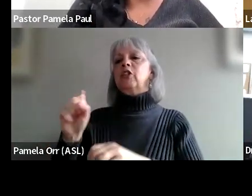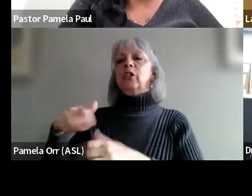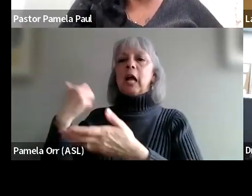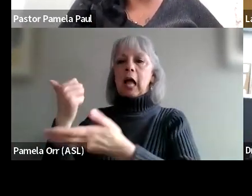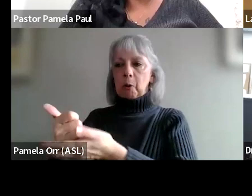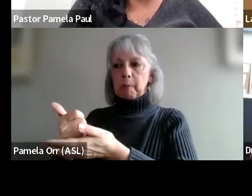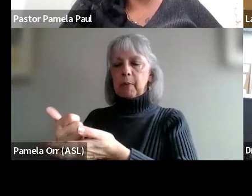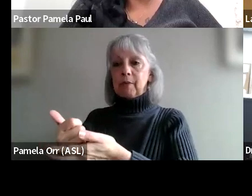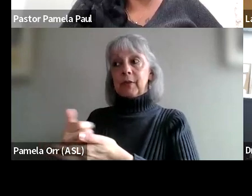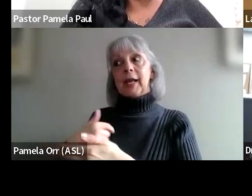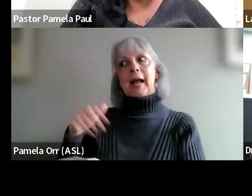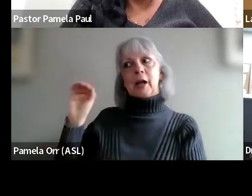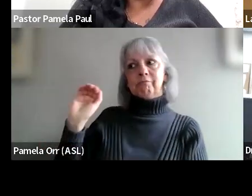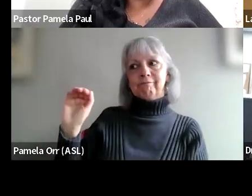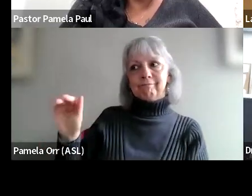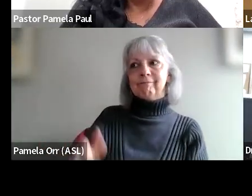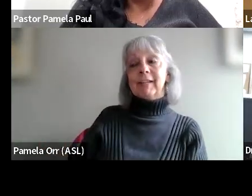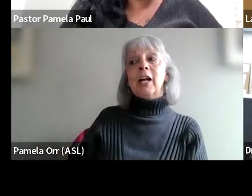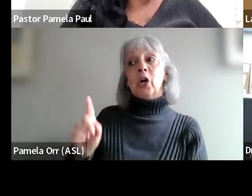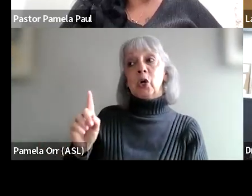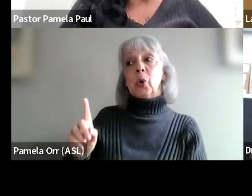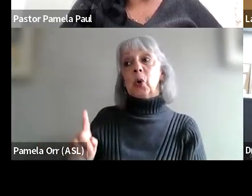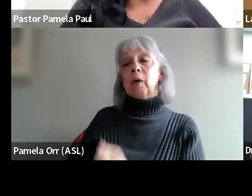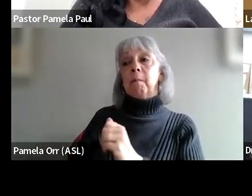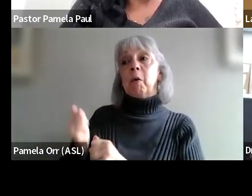Y les recuerdo que uno de sus roles principales